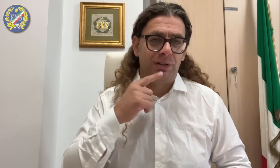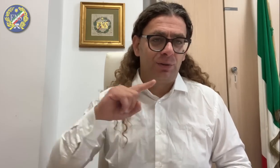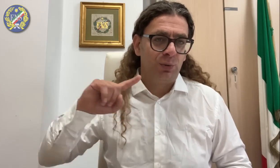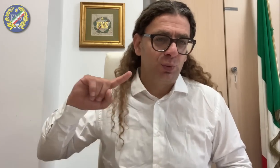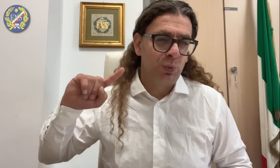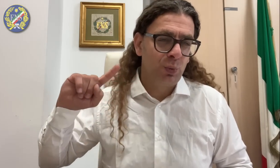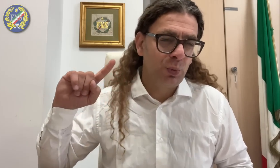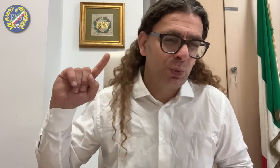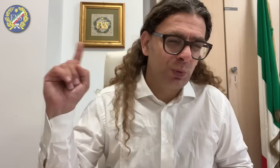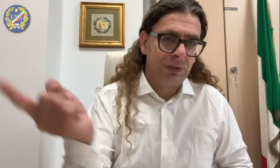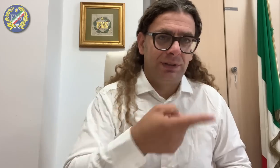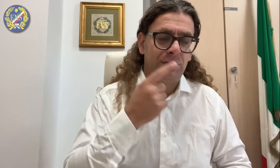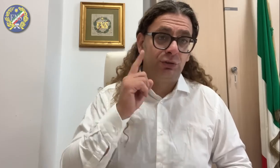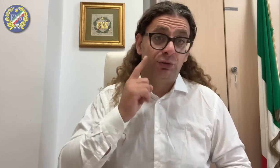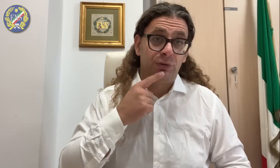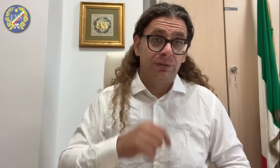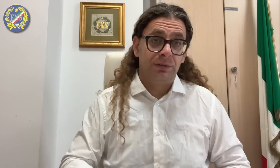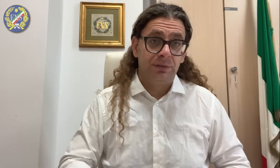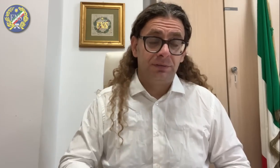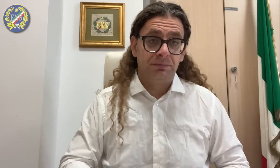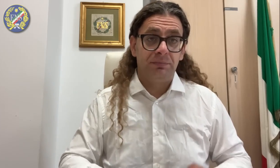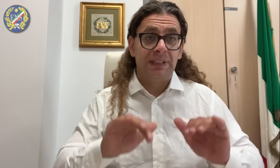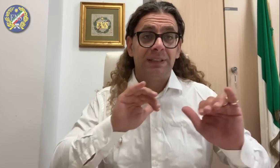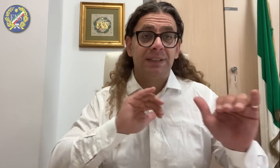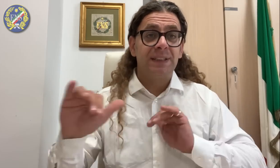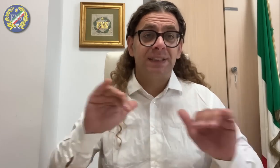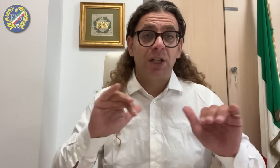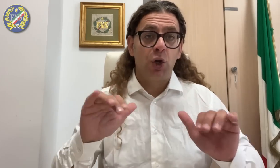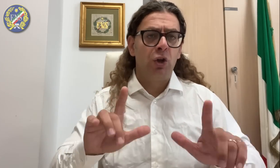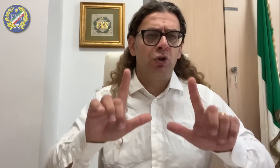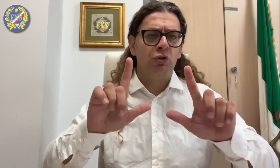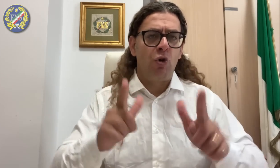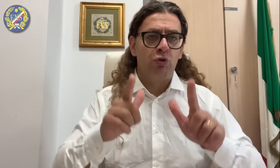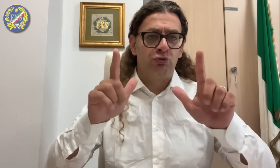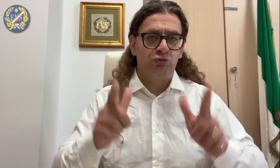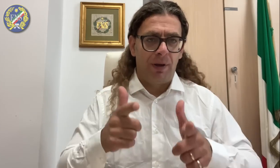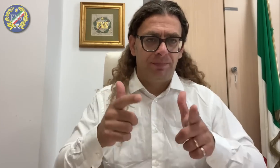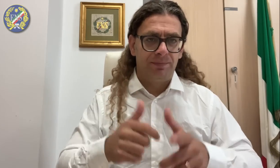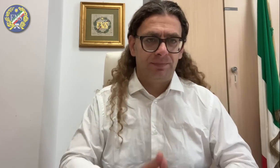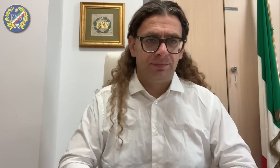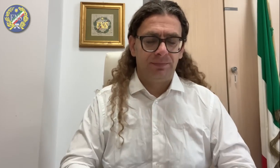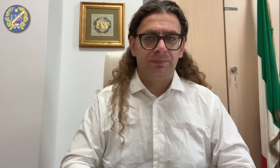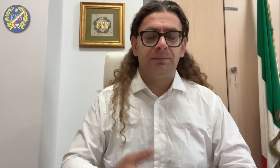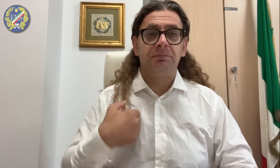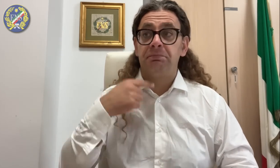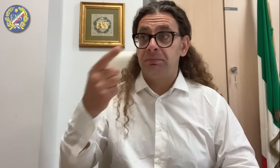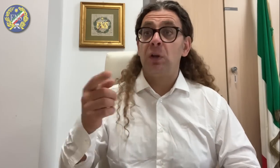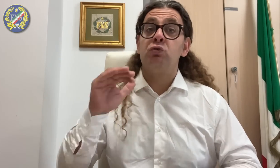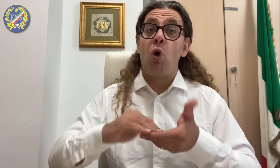Nell’interesse di TUTTI i sordi, senza distinzione.